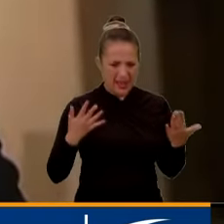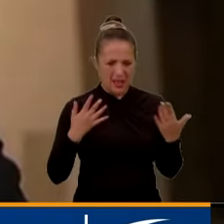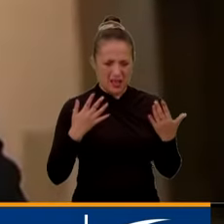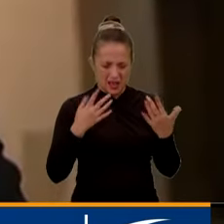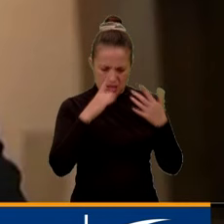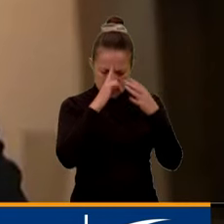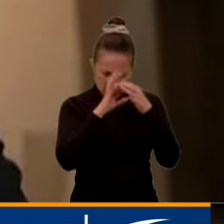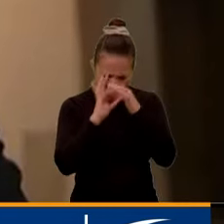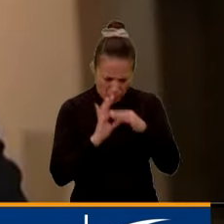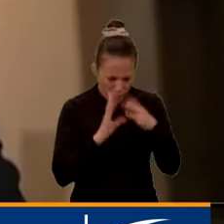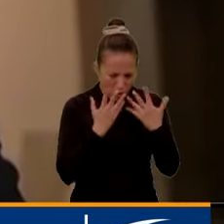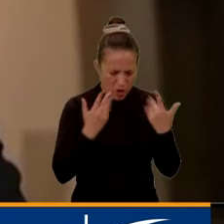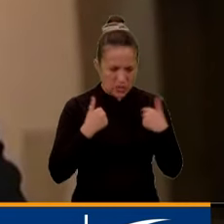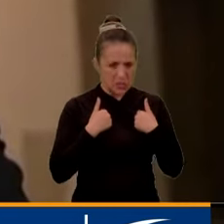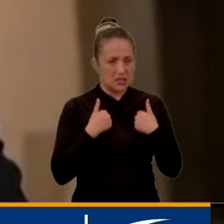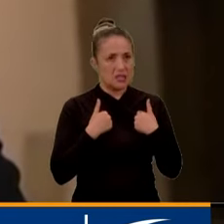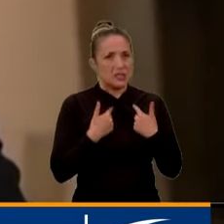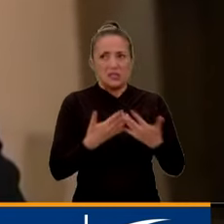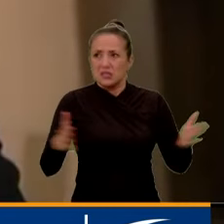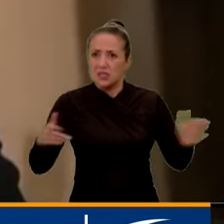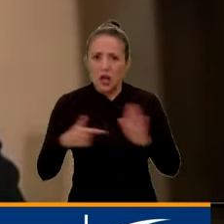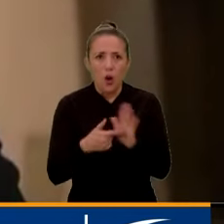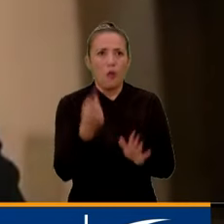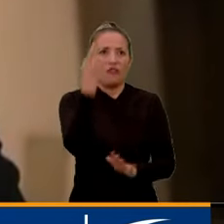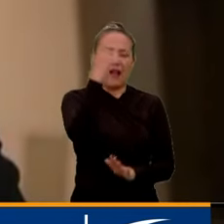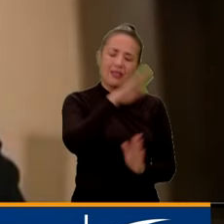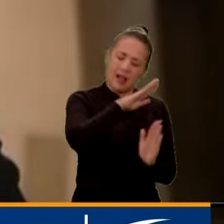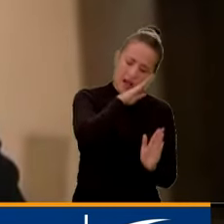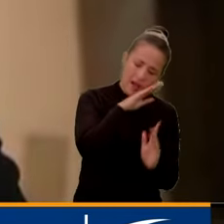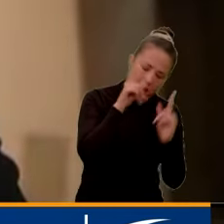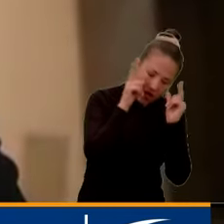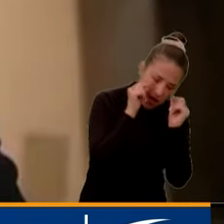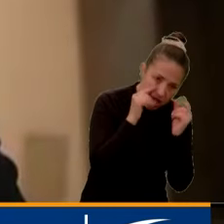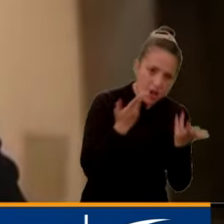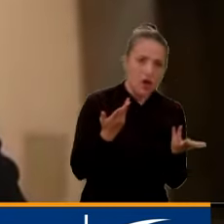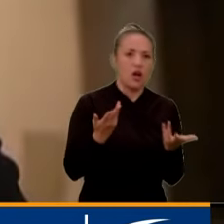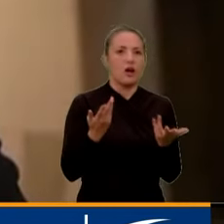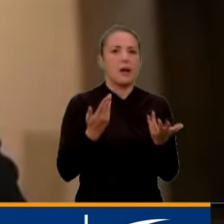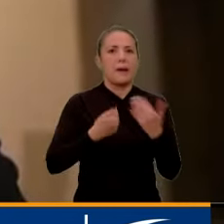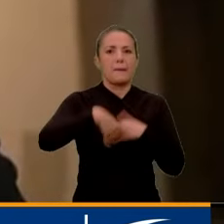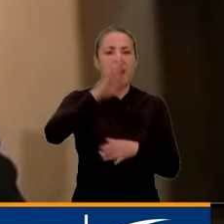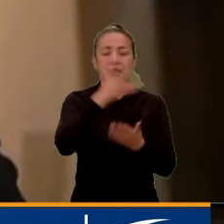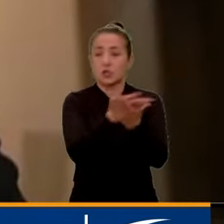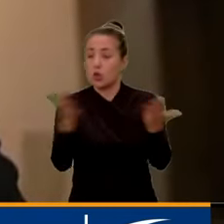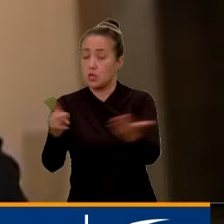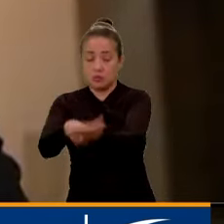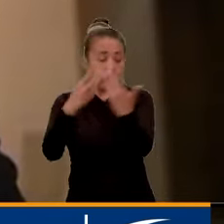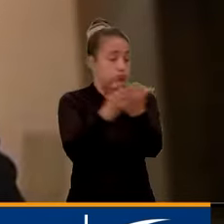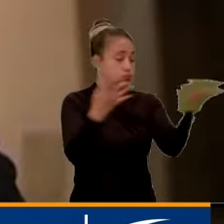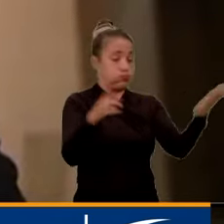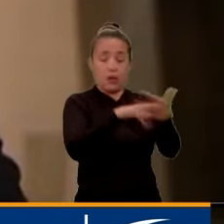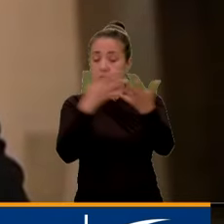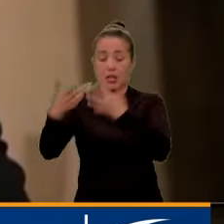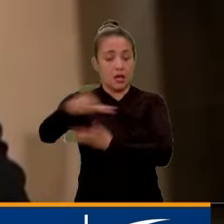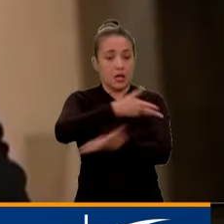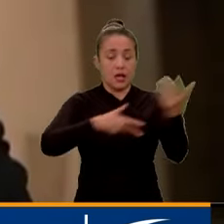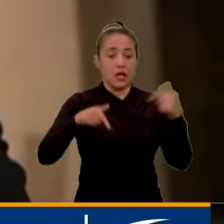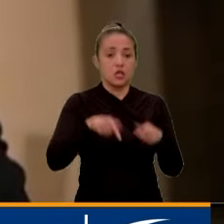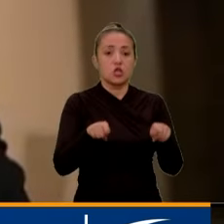nuestras decisiones, emociones, creencias, con lo que nos